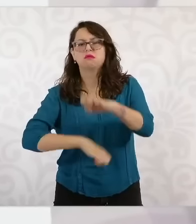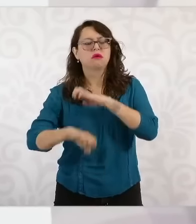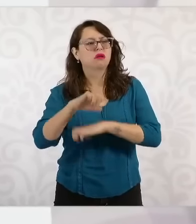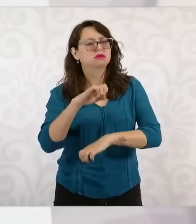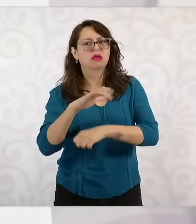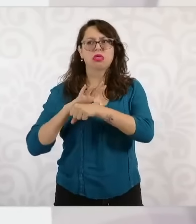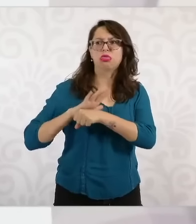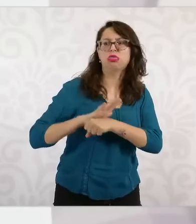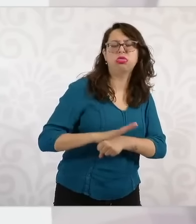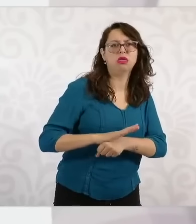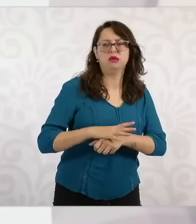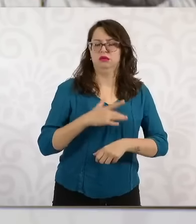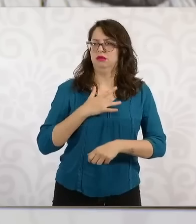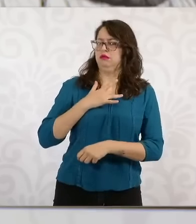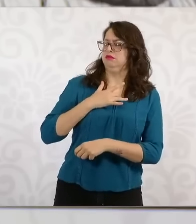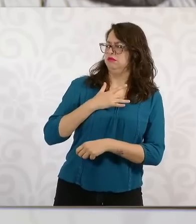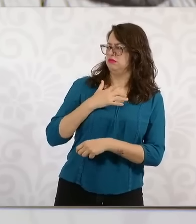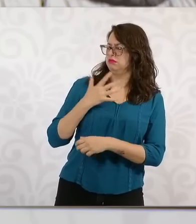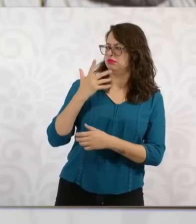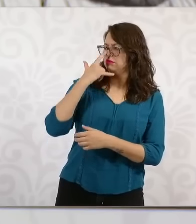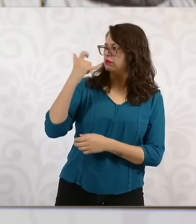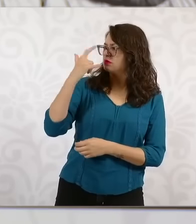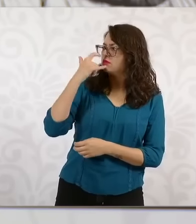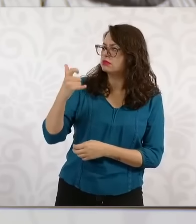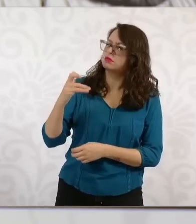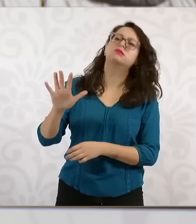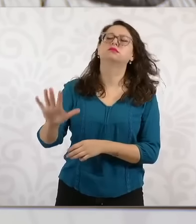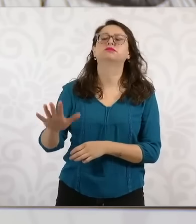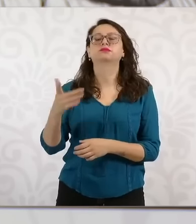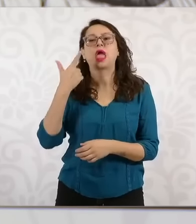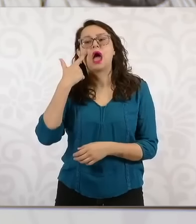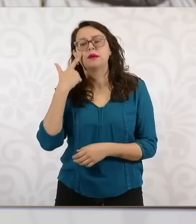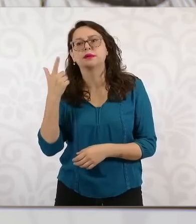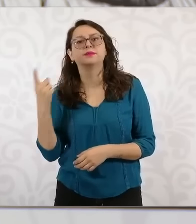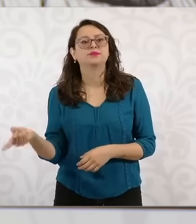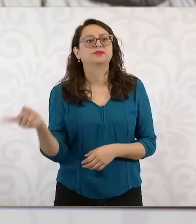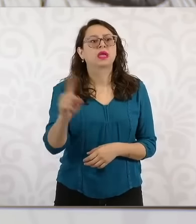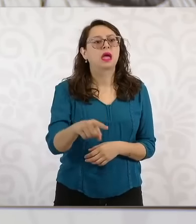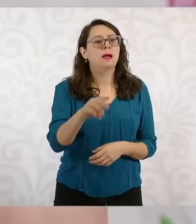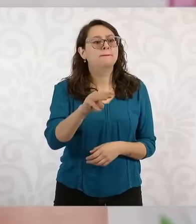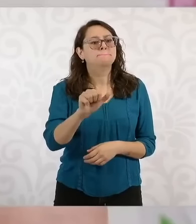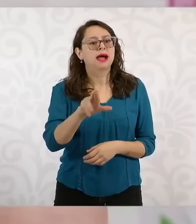Entonces le pedí a Mari Carmen eh que hablara con Mónica, que también hace un gran trabajo al